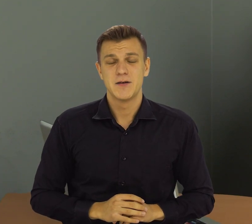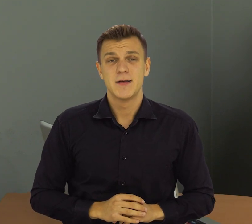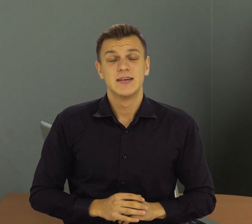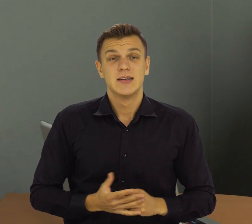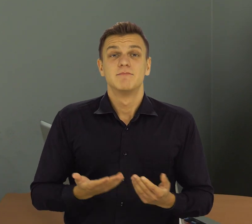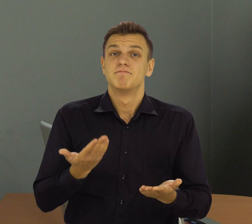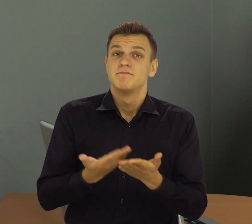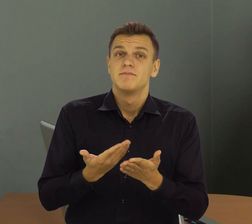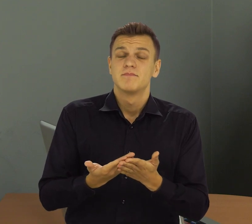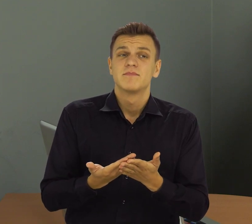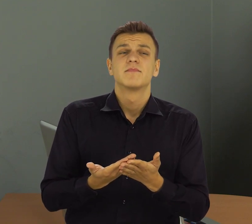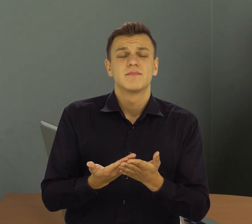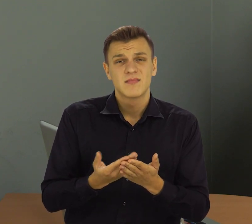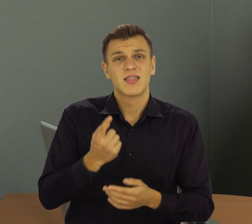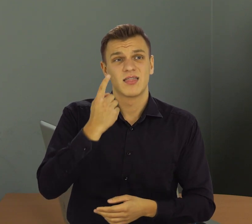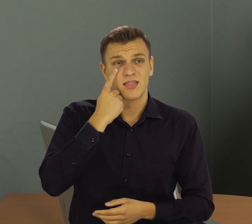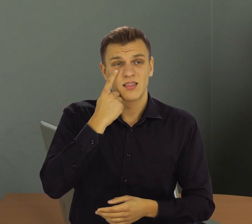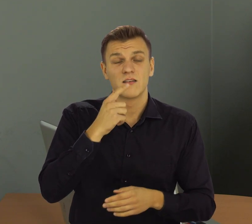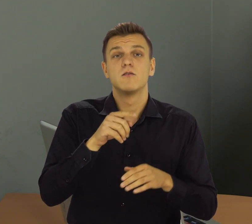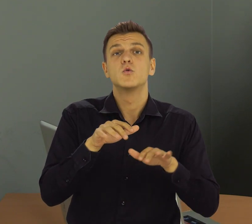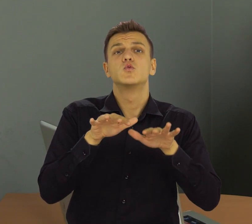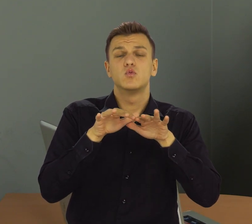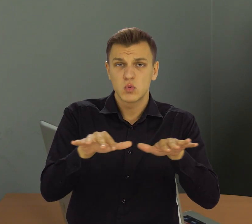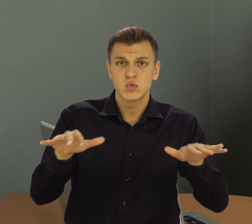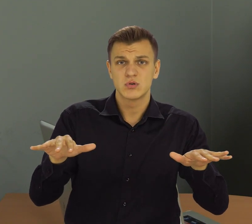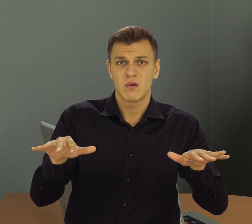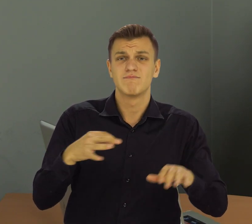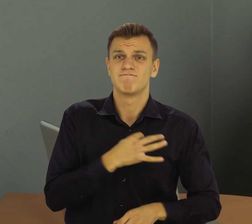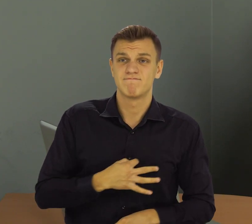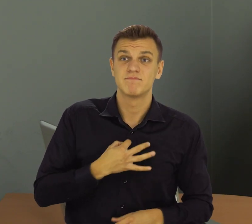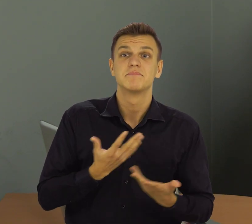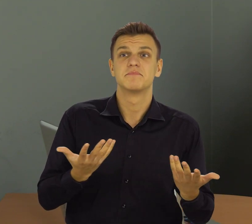kiedy dziecko jest wychowywane przez słyszącą rodzinę, czy krewnych,